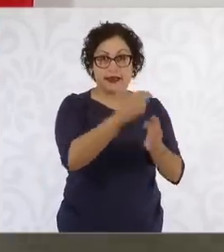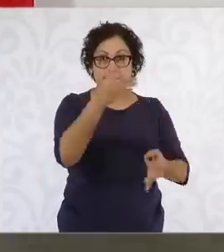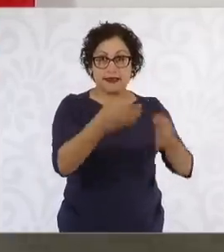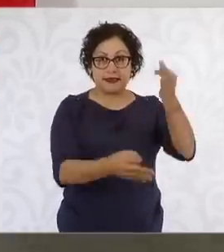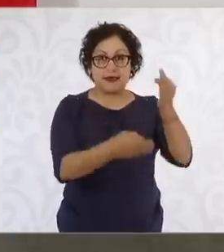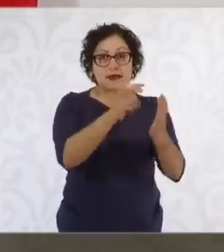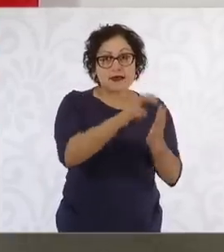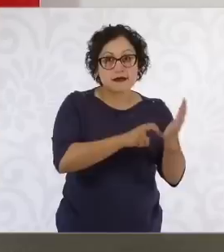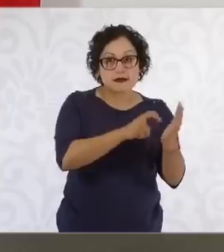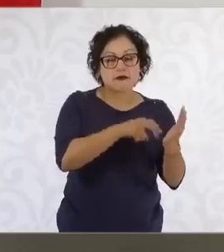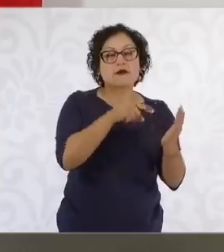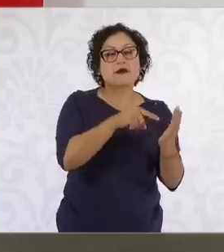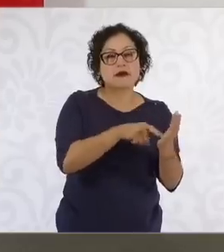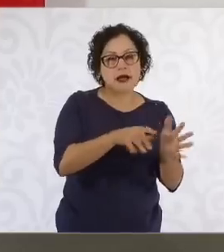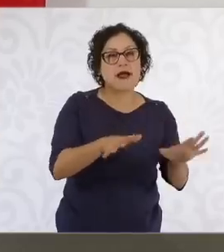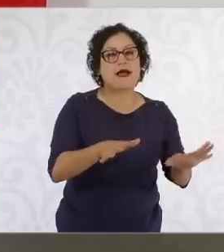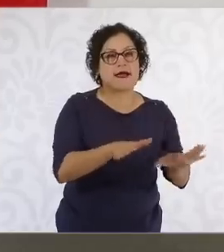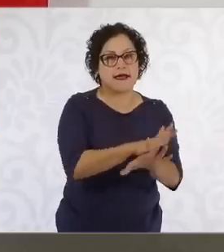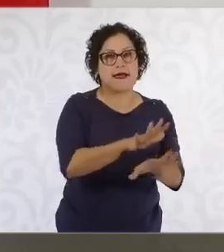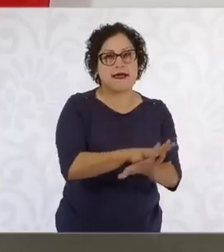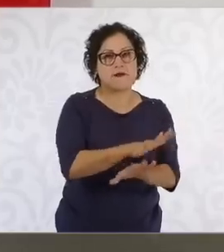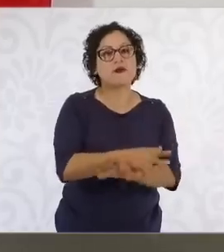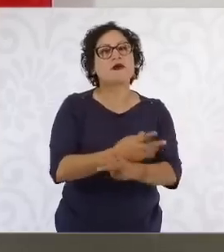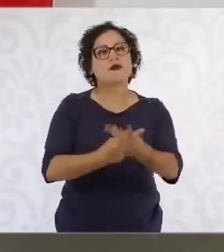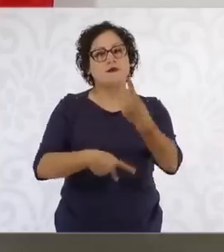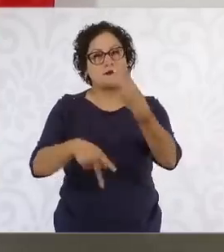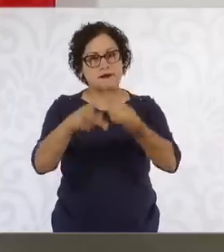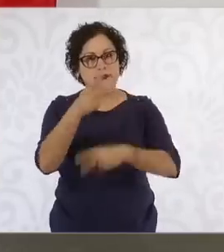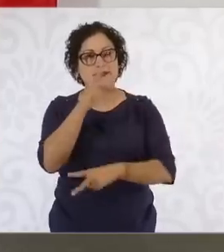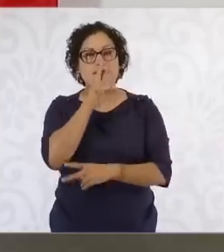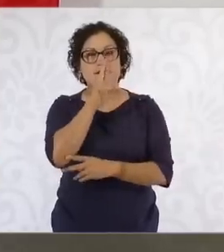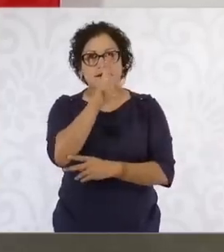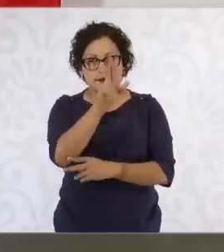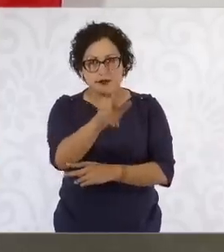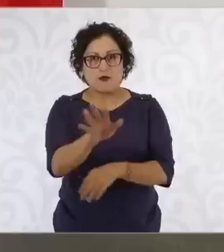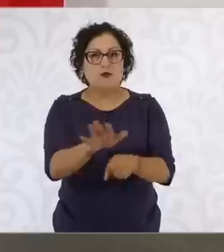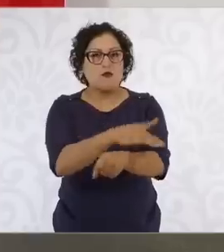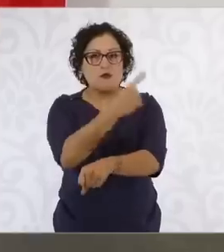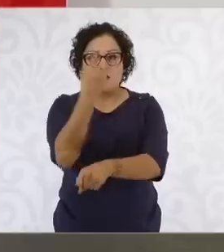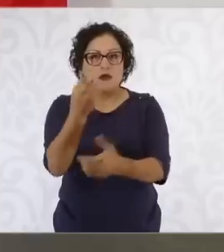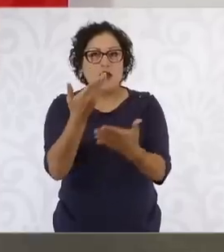elegir jueces juezas magistrados magistrados